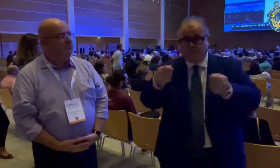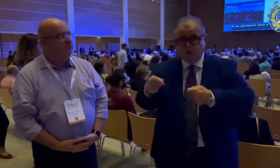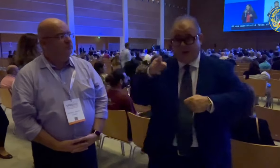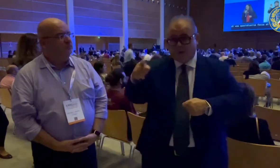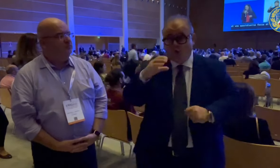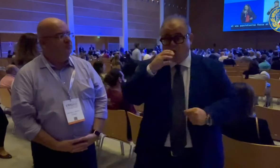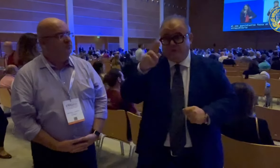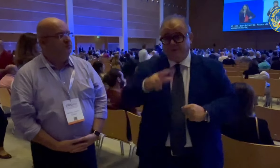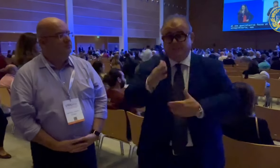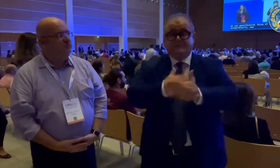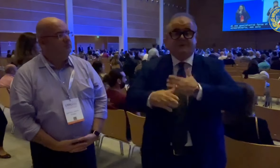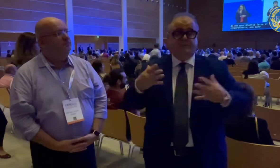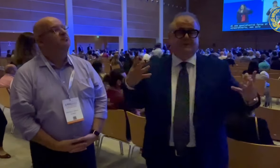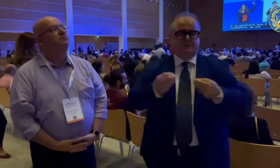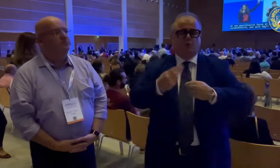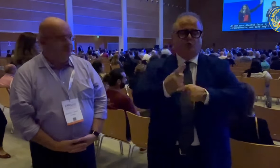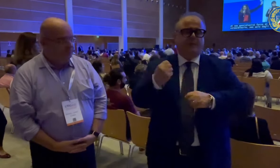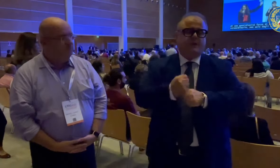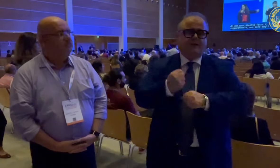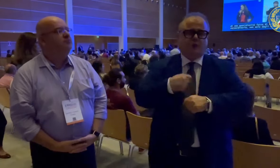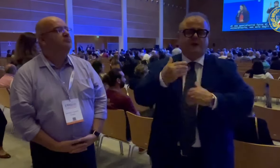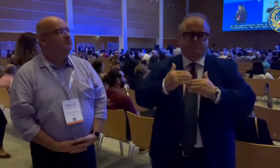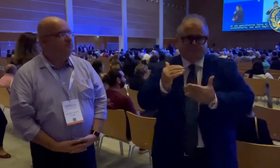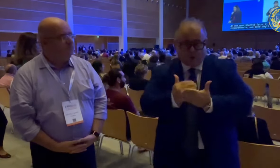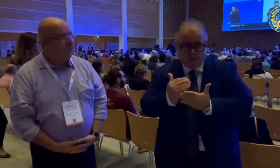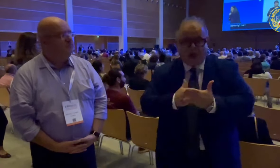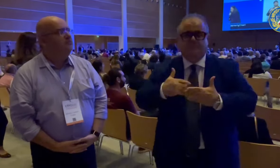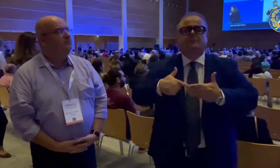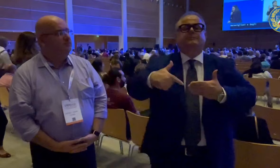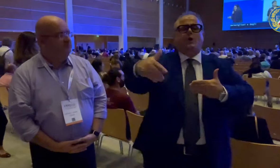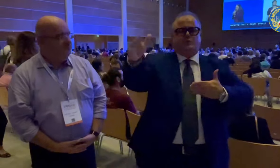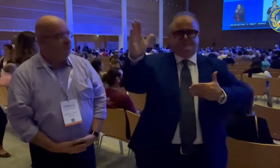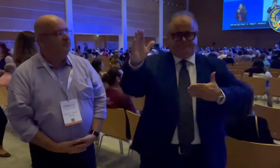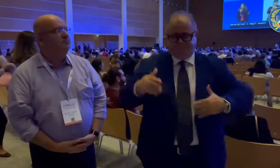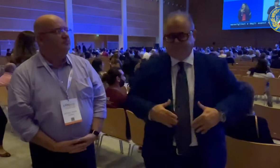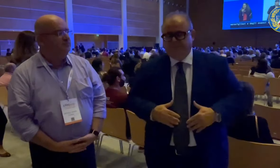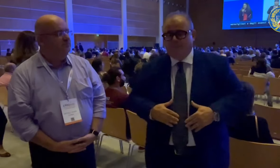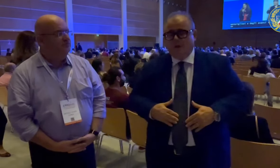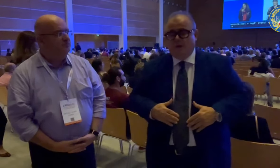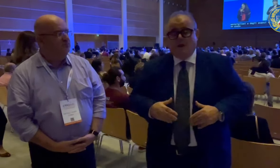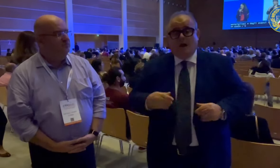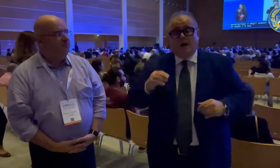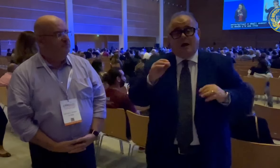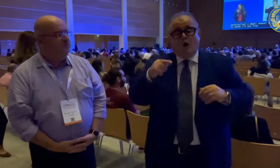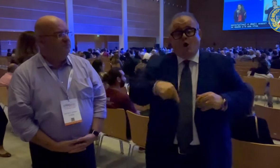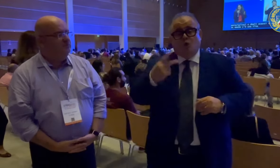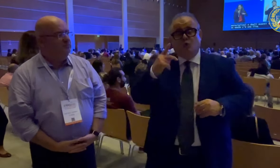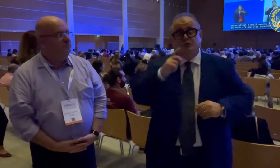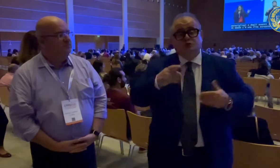risultati raccolti in questa due giorni verranno presentati al Governo che dovrà lavorare in sinergia con il Ministero della Disabilità per programmare gli interventi di azione futuri.